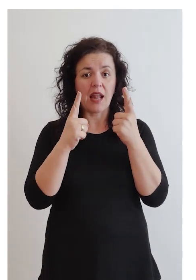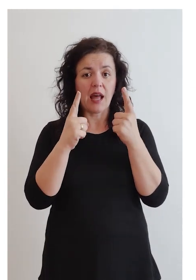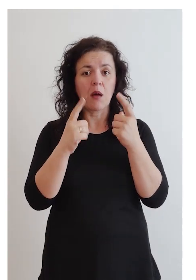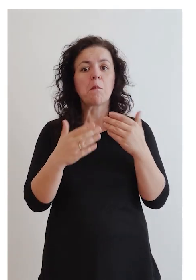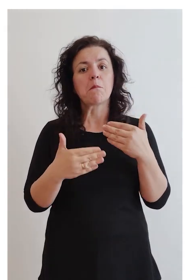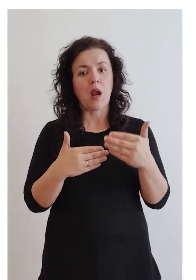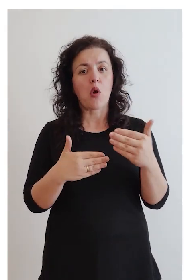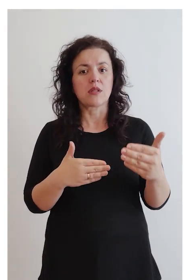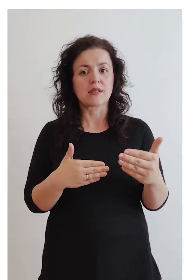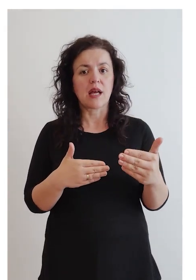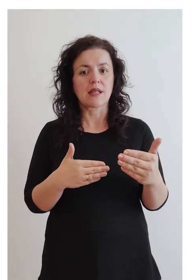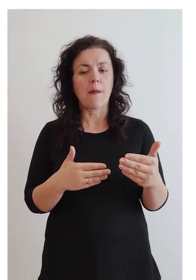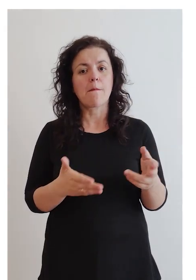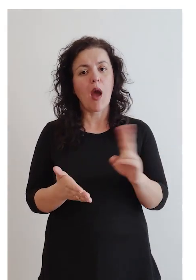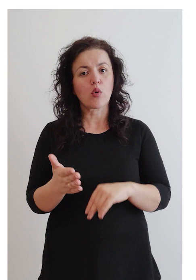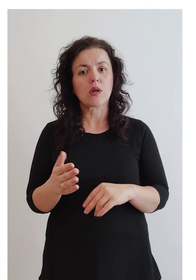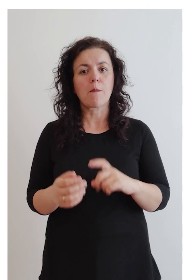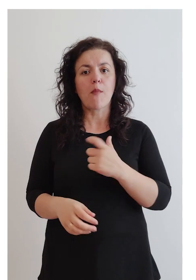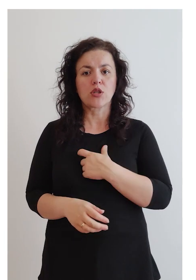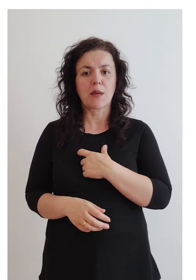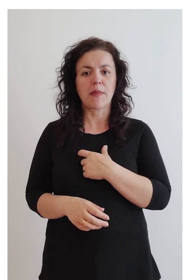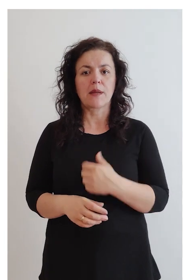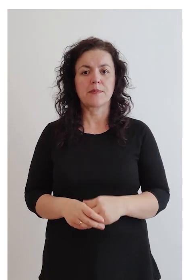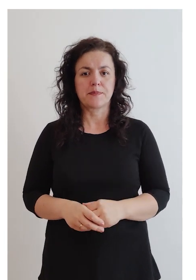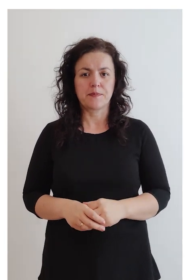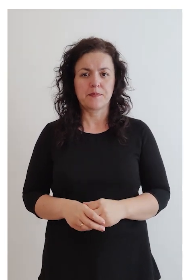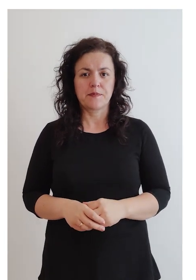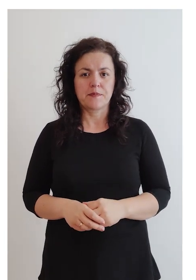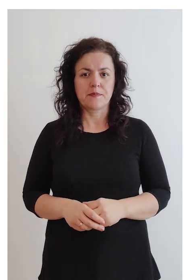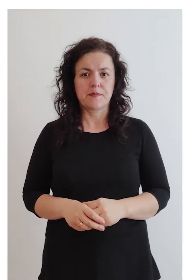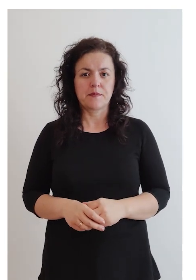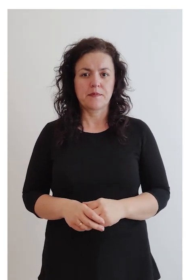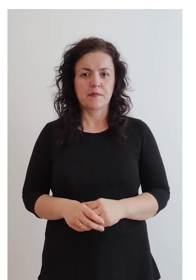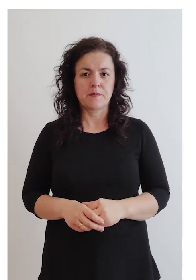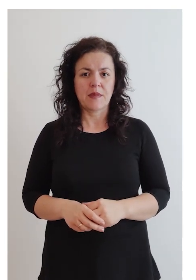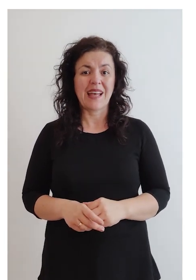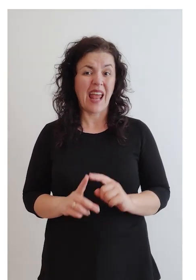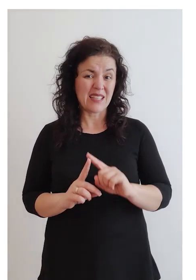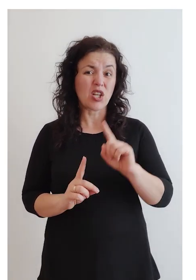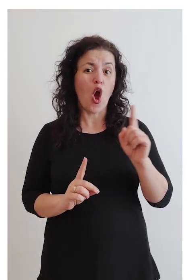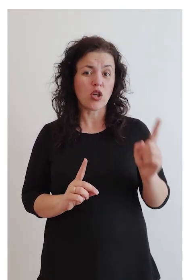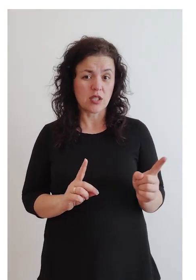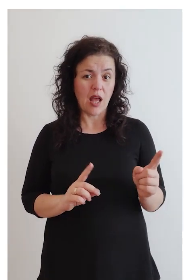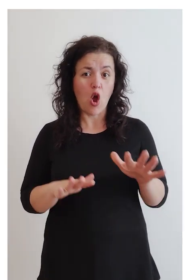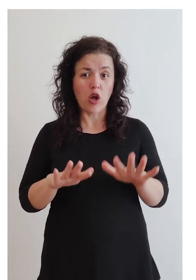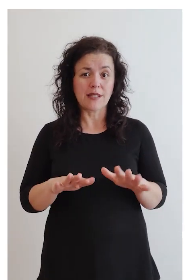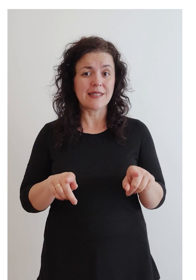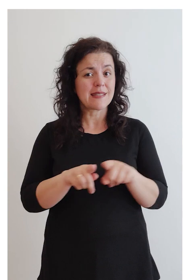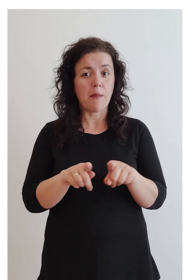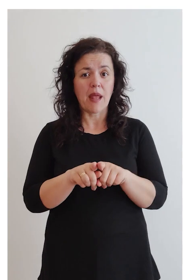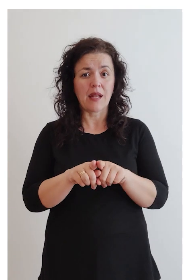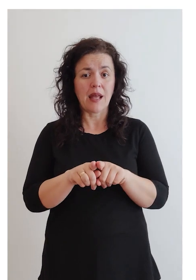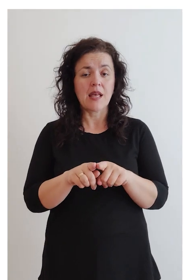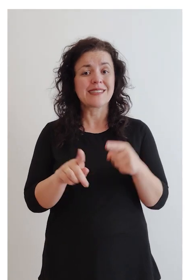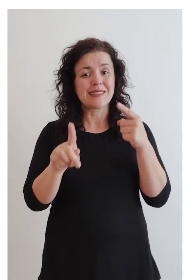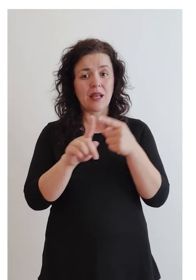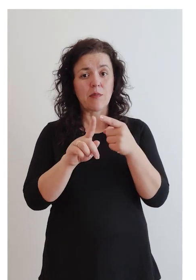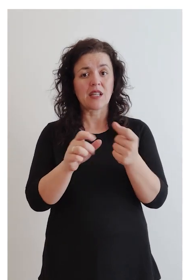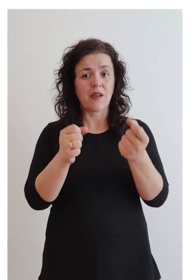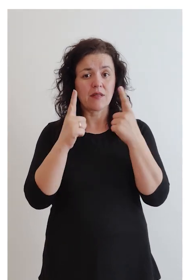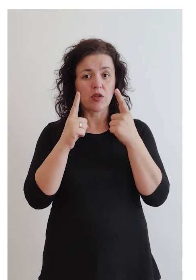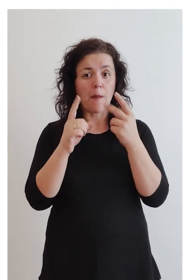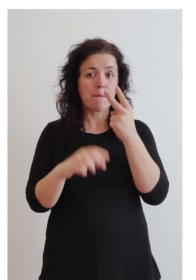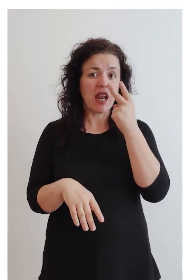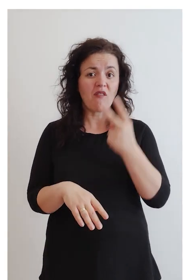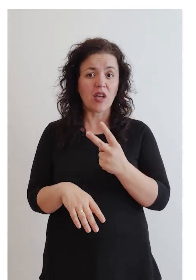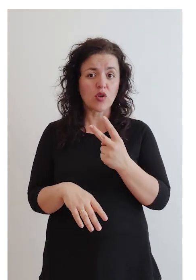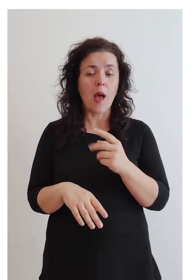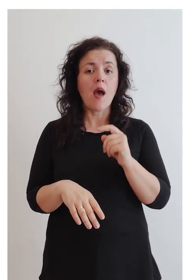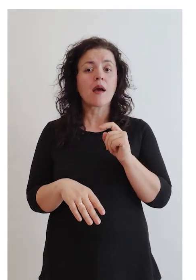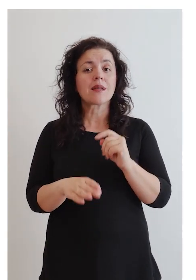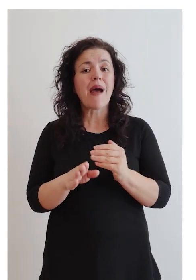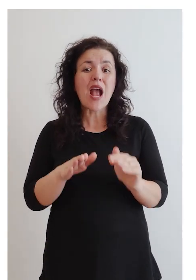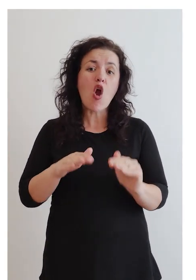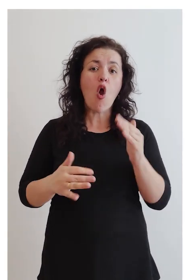Redirecționarea în condiții similare către destinația finală prevăzută cât mai convenabilă pasagerului în funcție de disponibilitatea locurilor